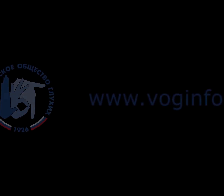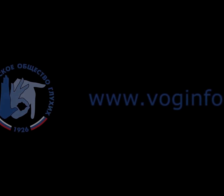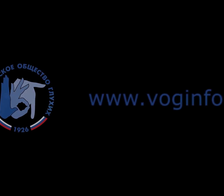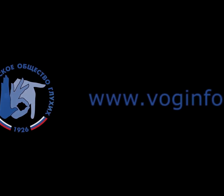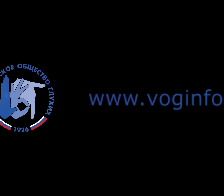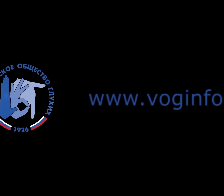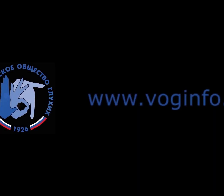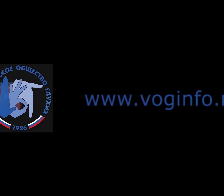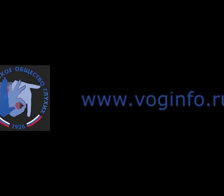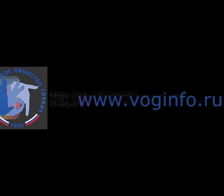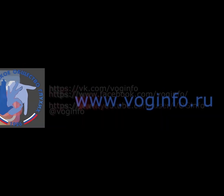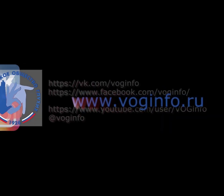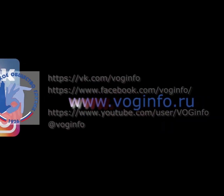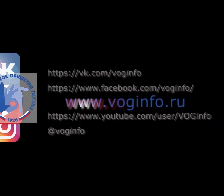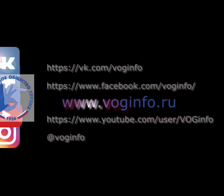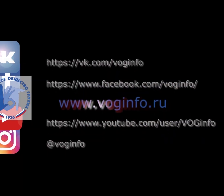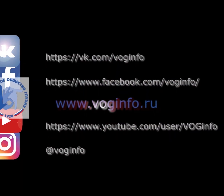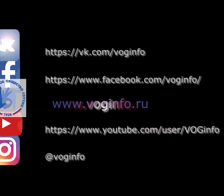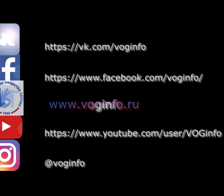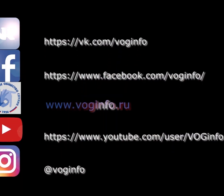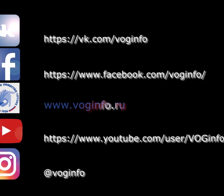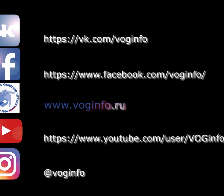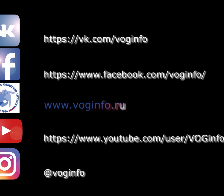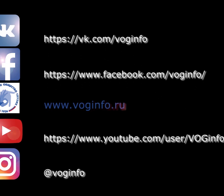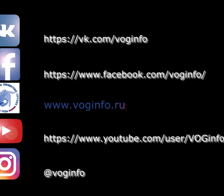Видео: Роман Парфёнов